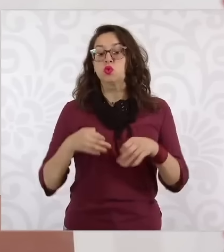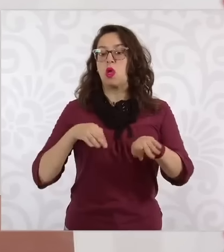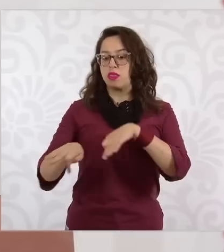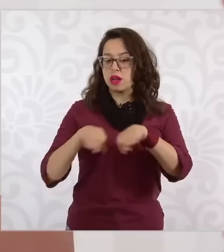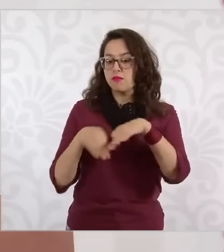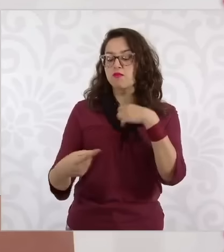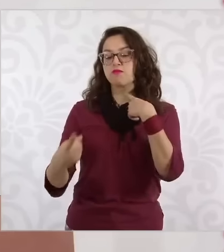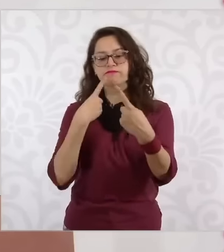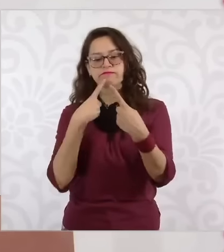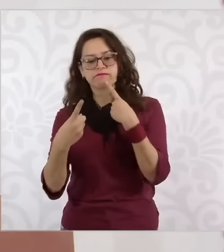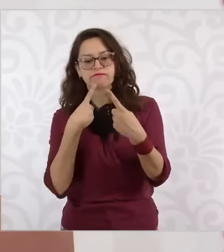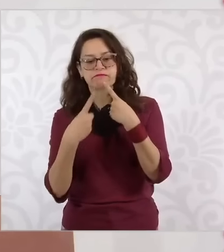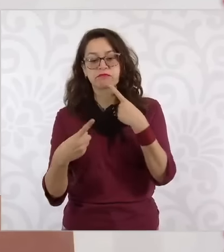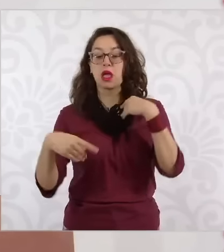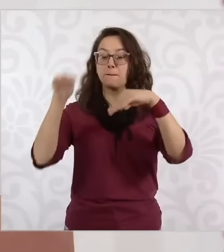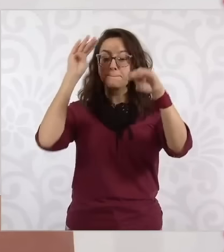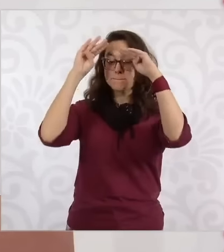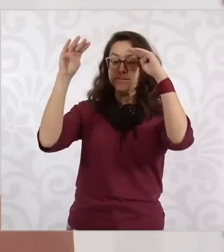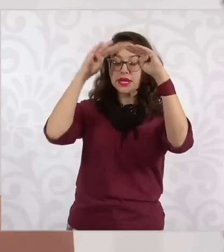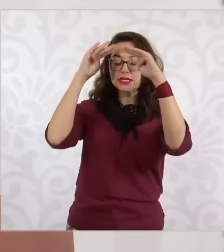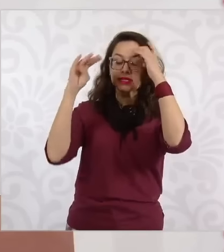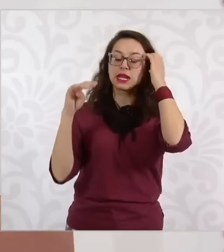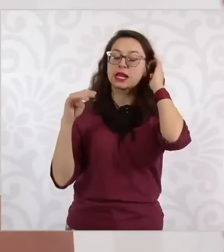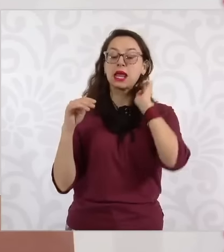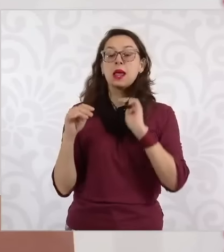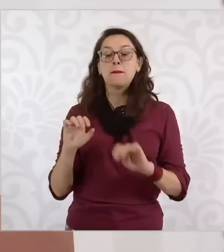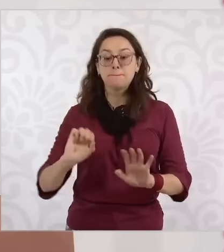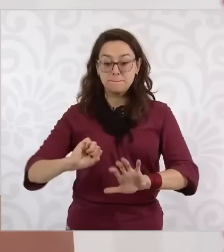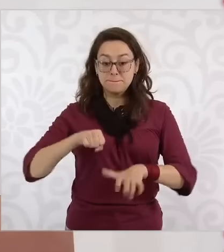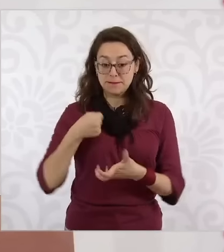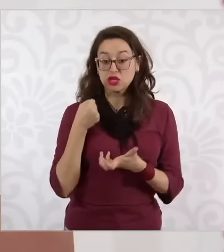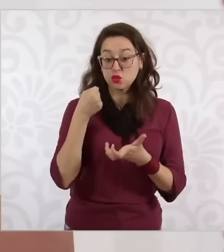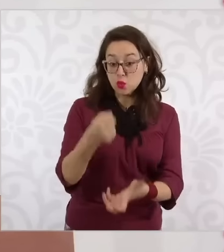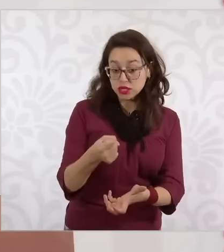ver qué podemos hacer dentro del presupuesto de la federación y qué puede hacer la banca